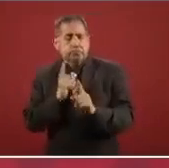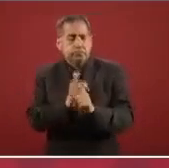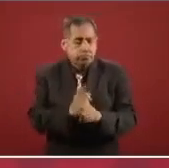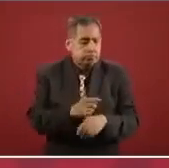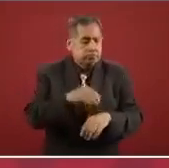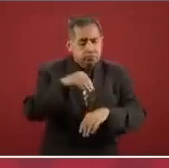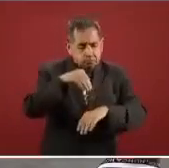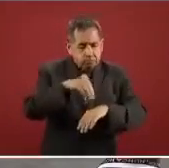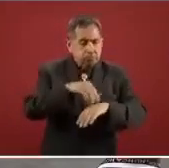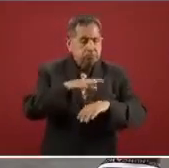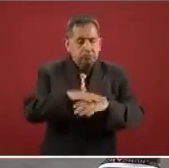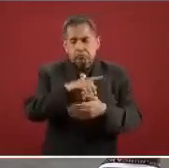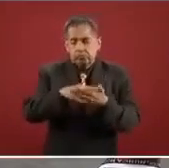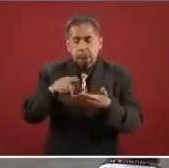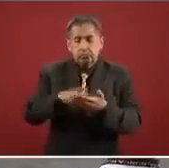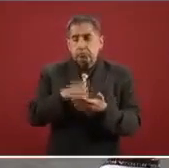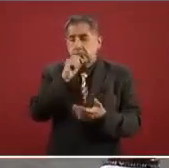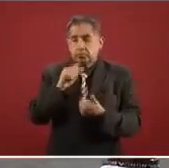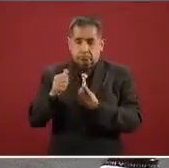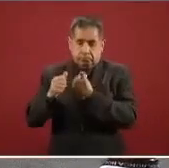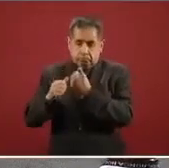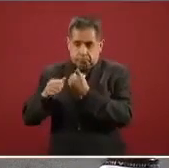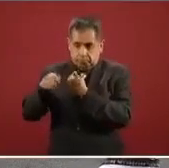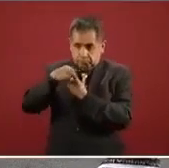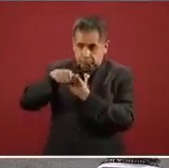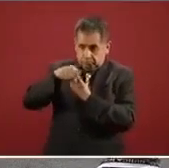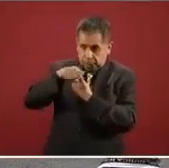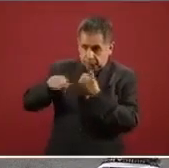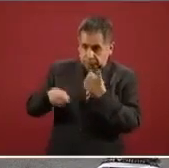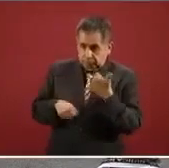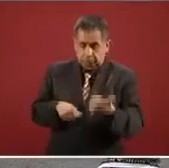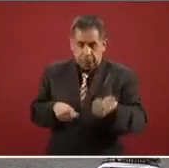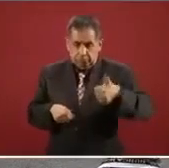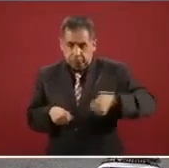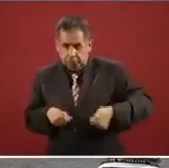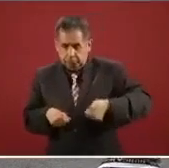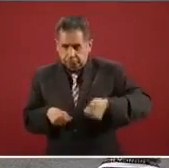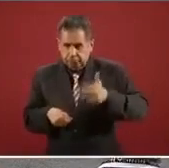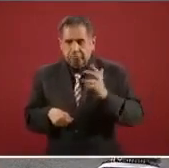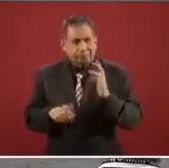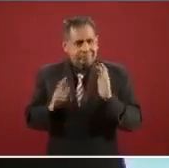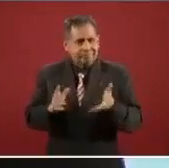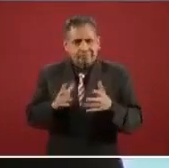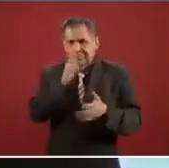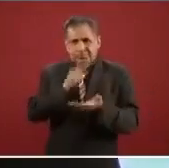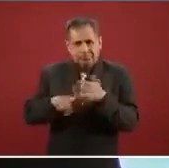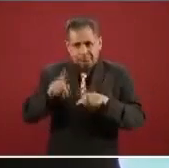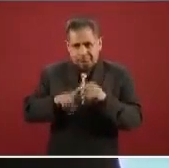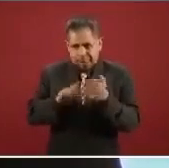Se utilizó también tinta indeleble. Y hubo nada más un municipio en Yucatán en donde había dos mesas contiguas, pero